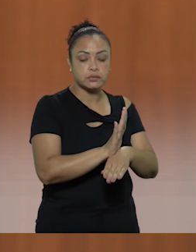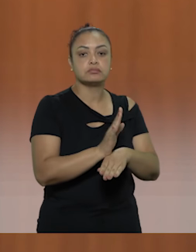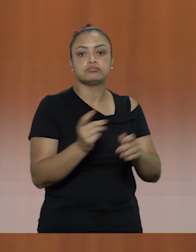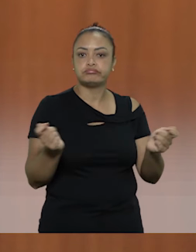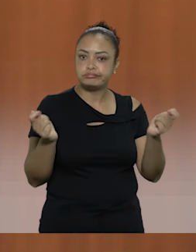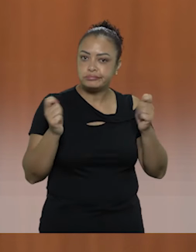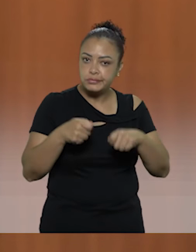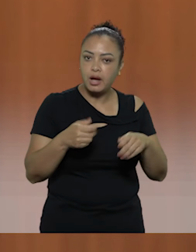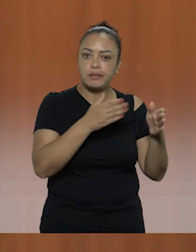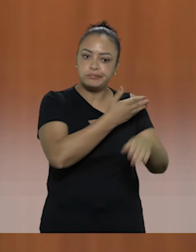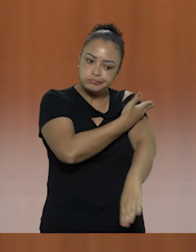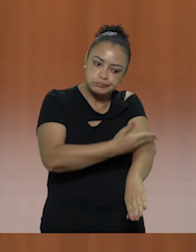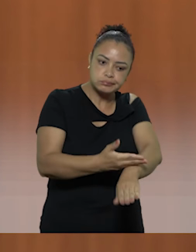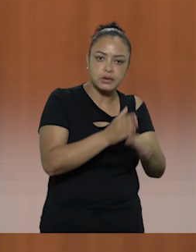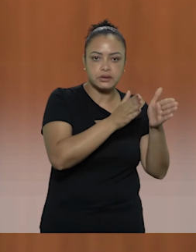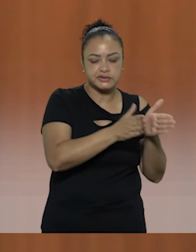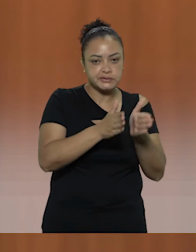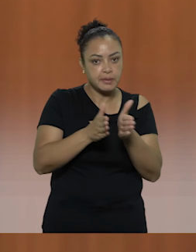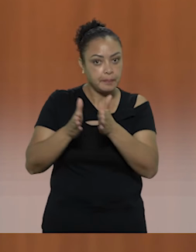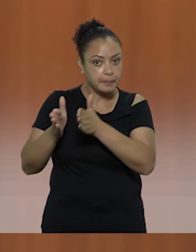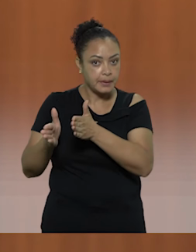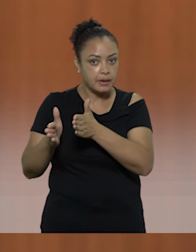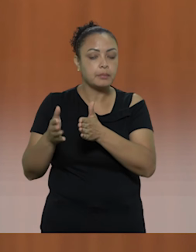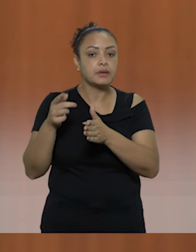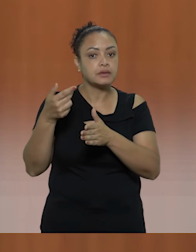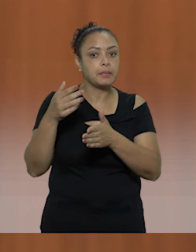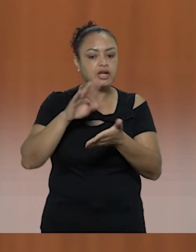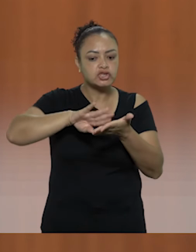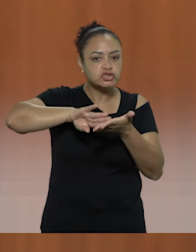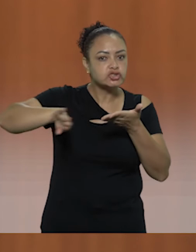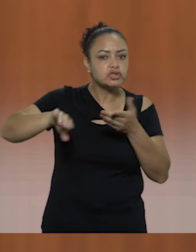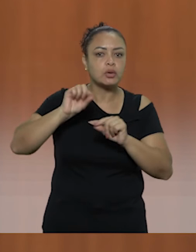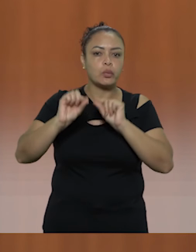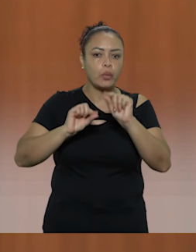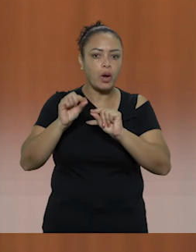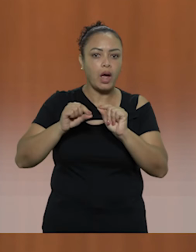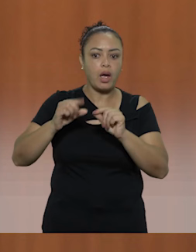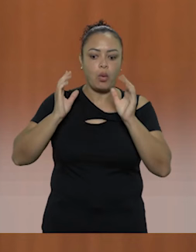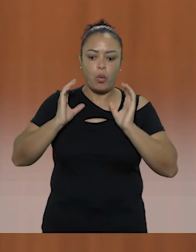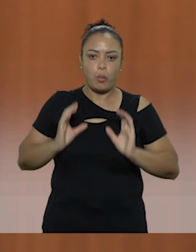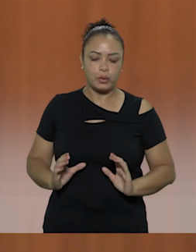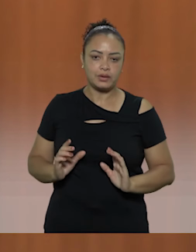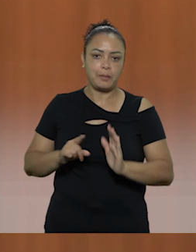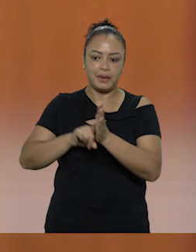disciplina e eliminar os vieses comportamentais na análise e na seleção.